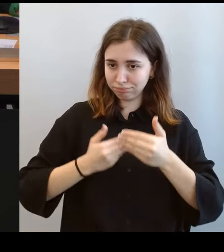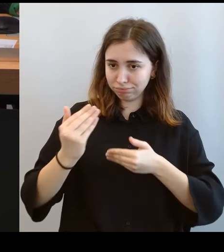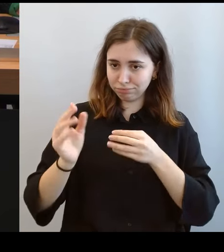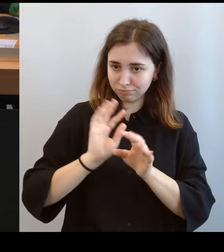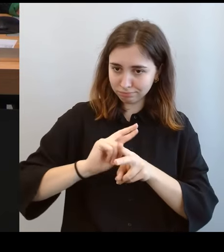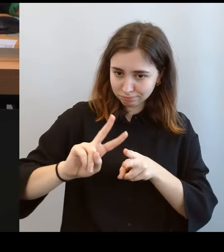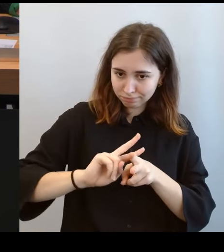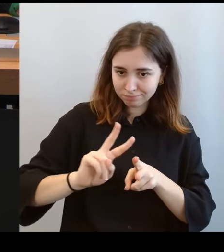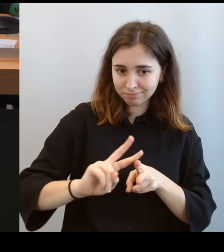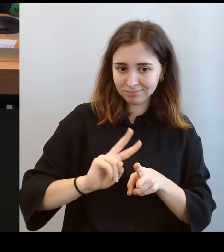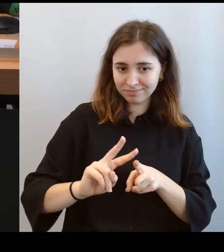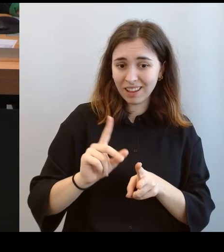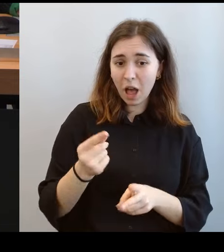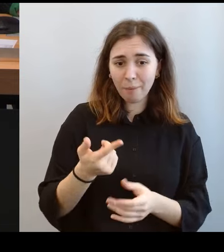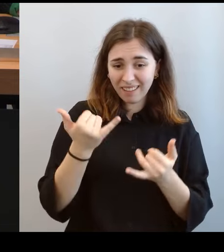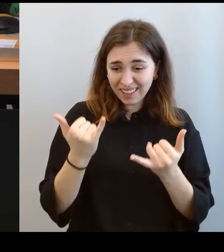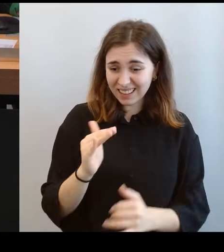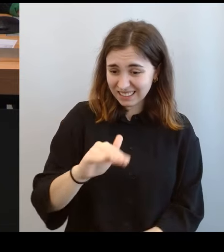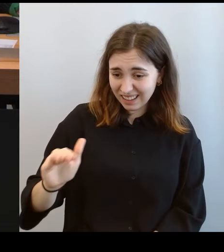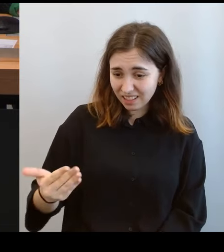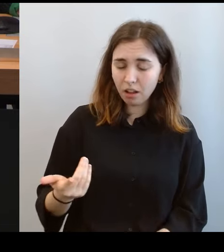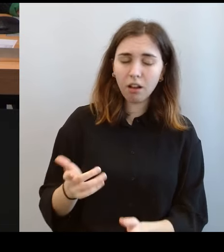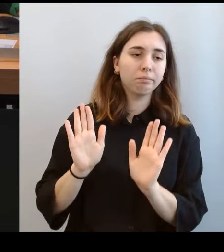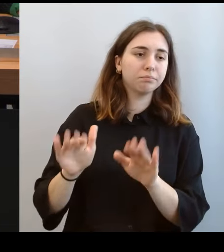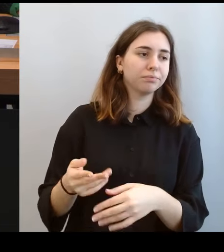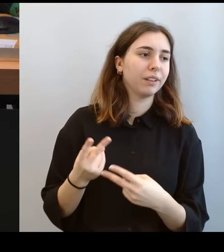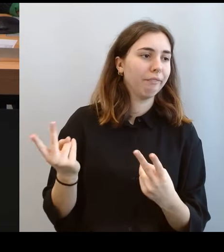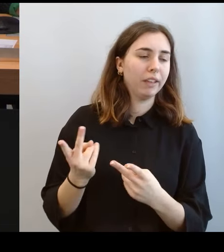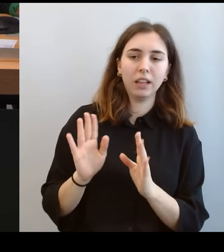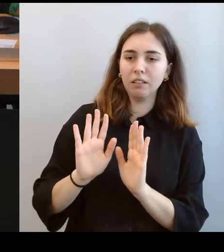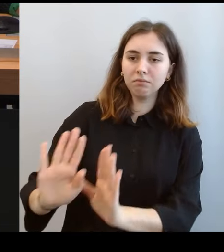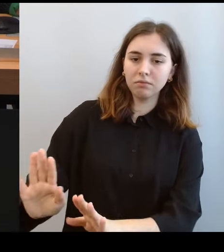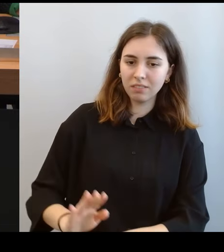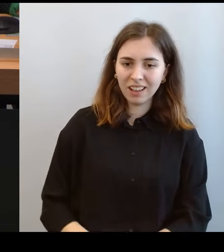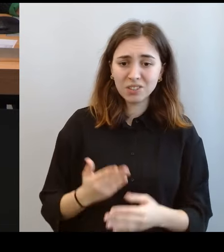Rücken der überlasteten Kinderärzte diesen noch mehr Arbeitsbelastungen zumuten.